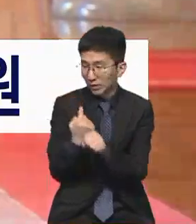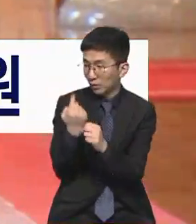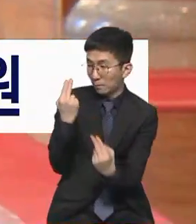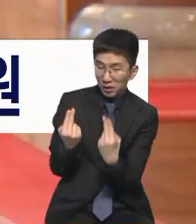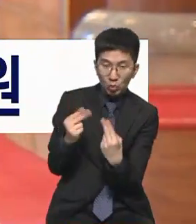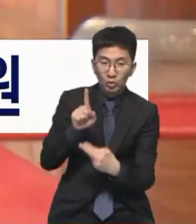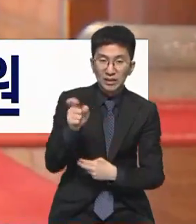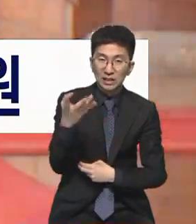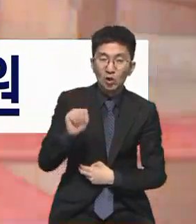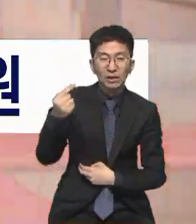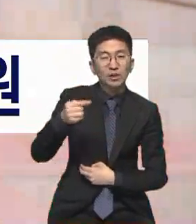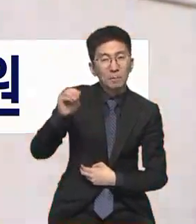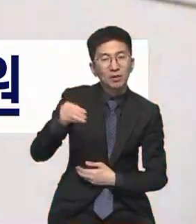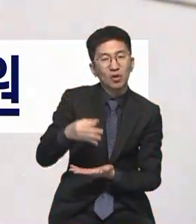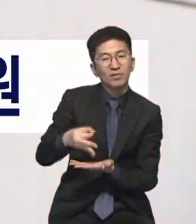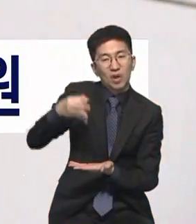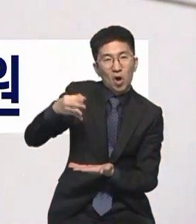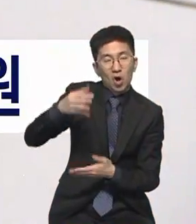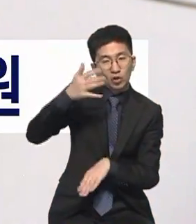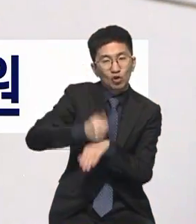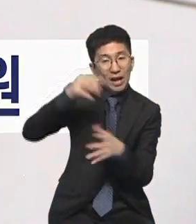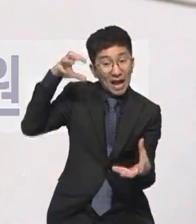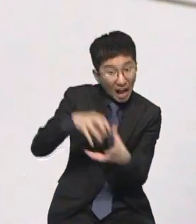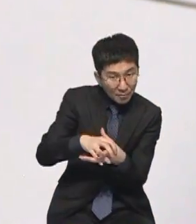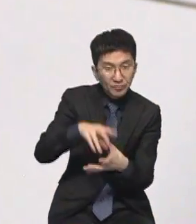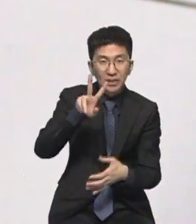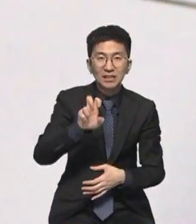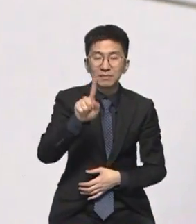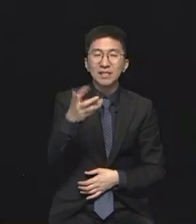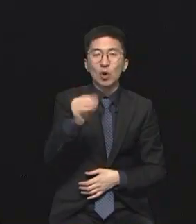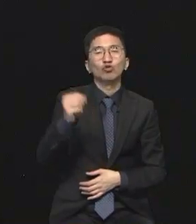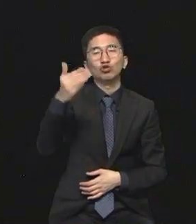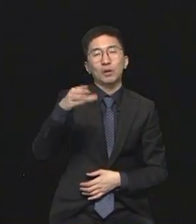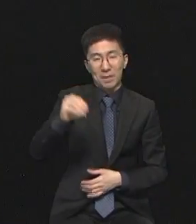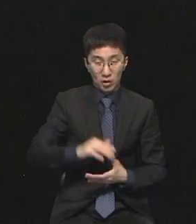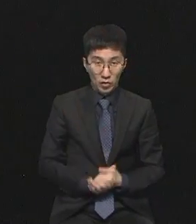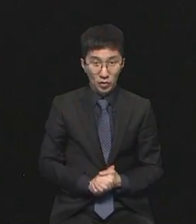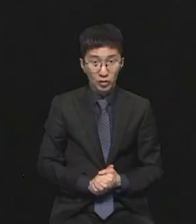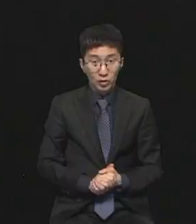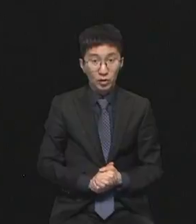원 늘어난 21억 9천만 원을 신고했습니다. 부동산 신고액이 2배 가까이 늘고 채무도